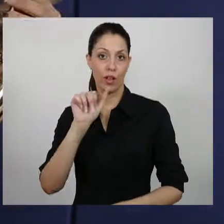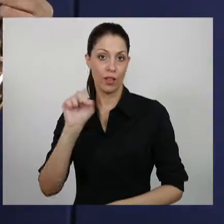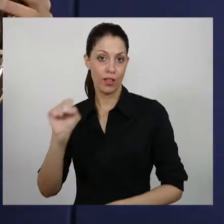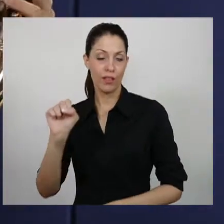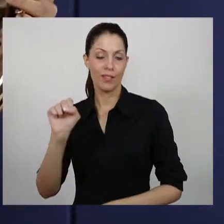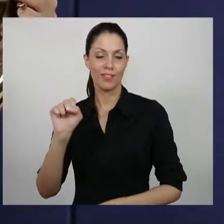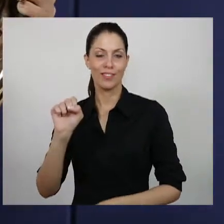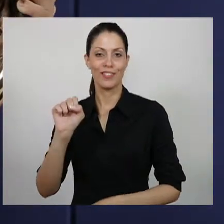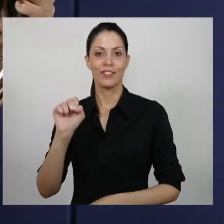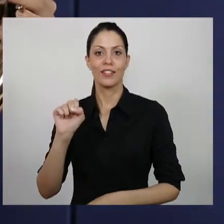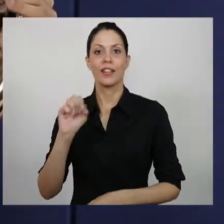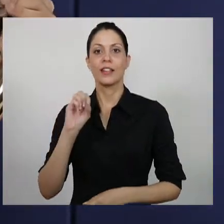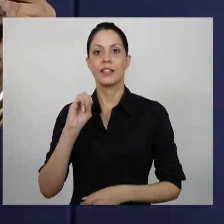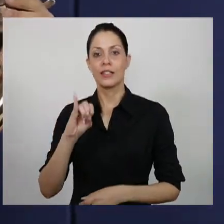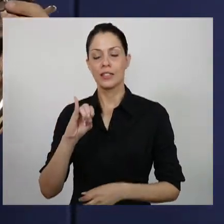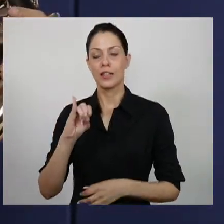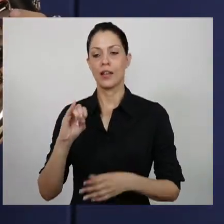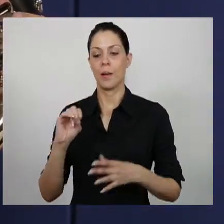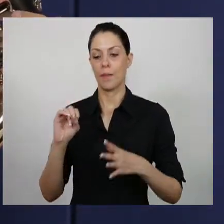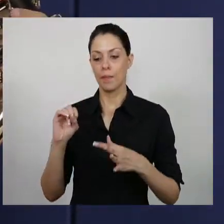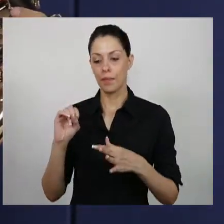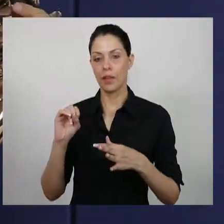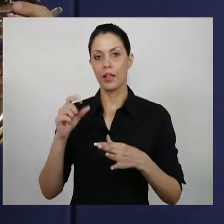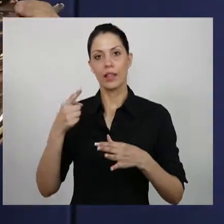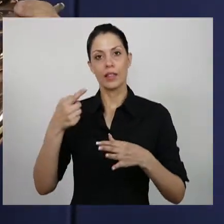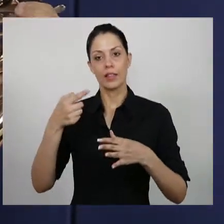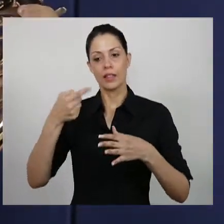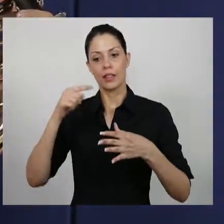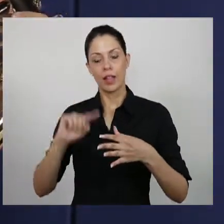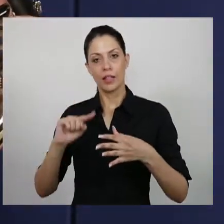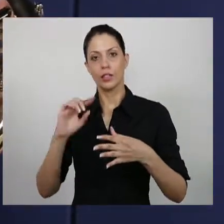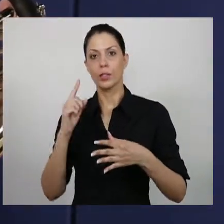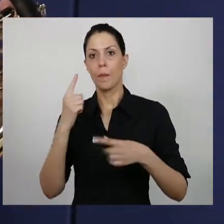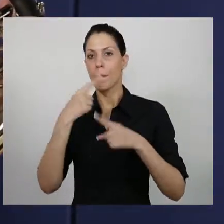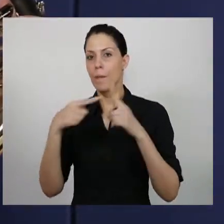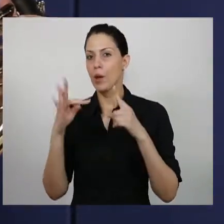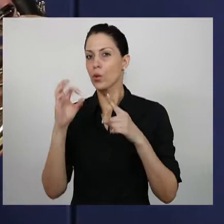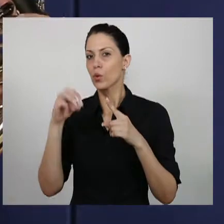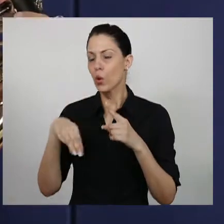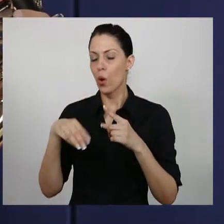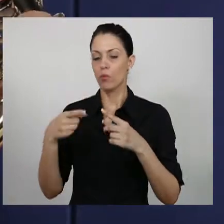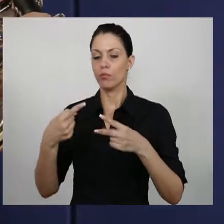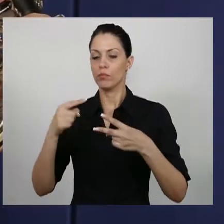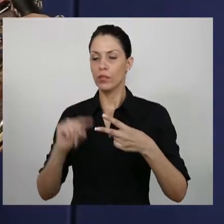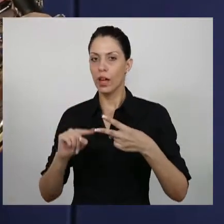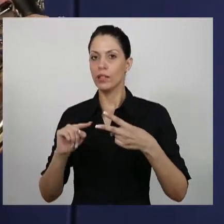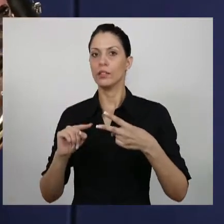digitando a primeira chave ele desce meio tom, a segunda ele desce um tom inteiro, a